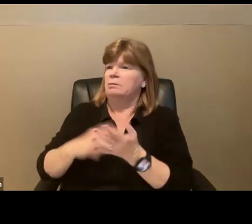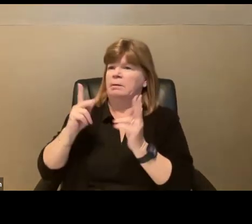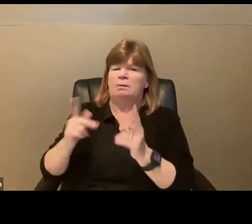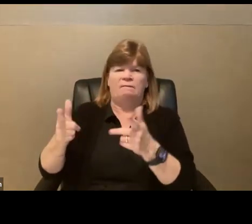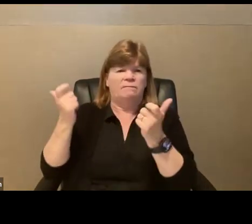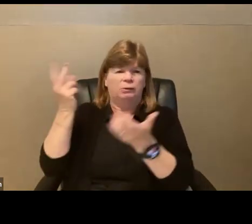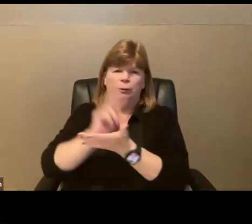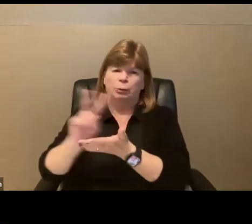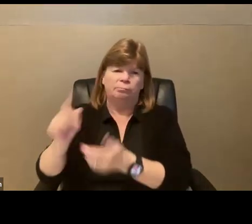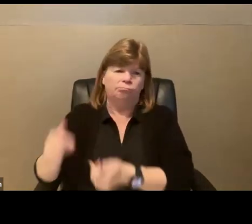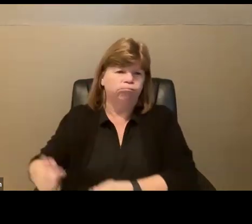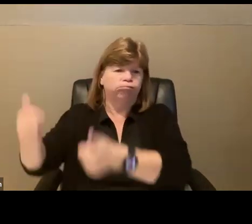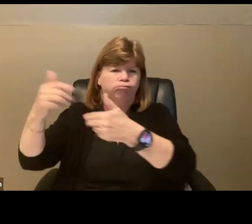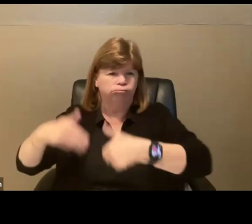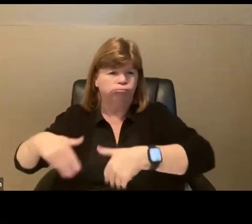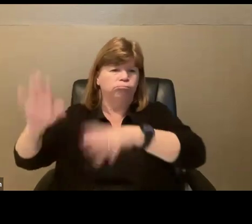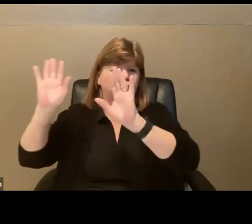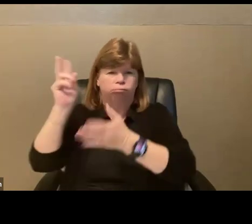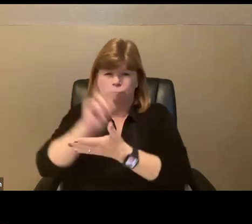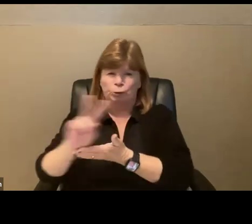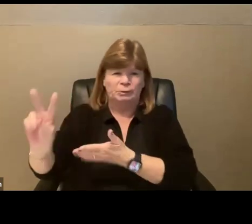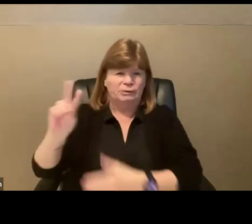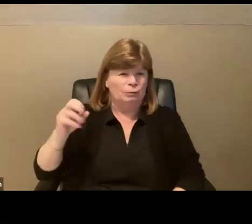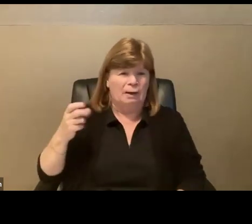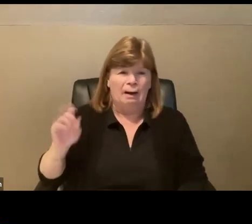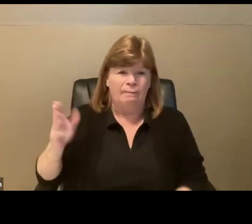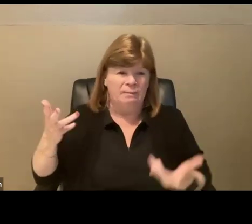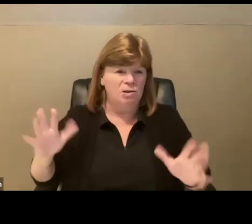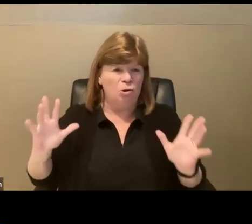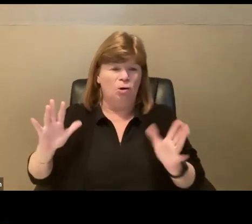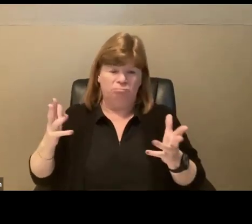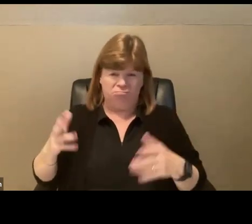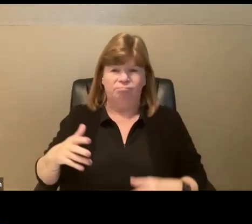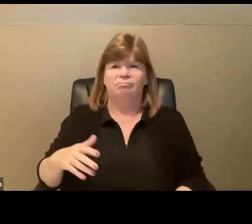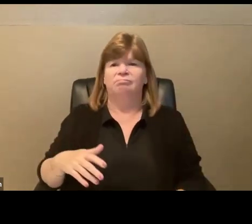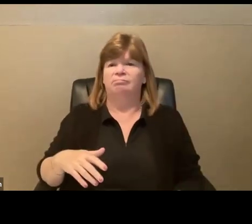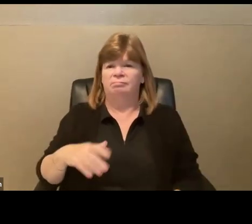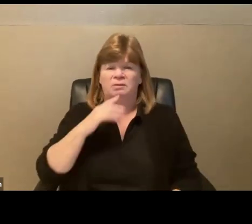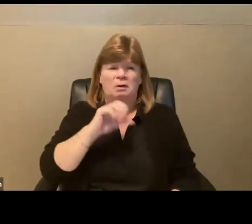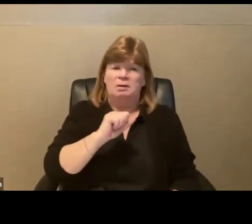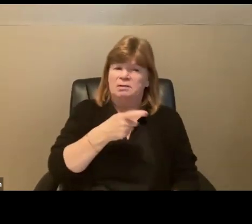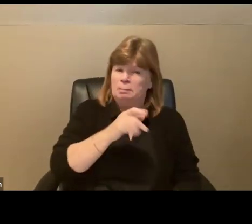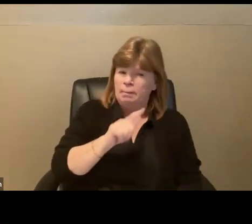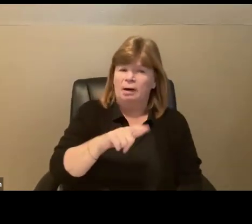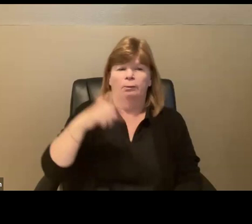Conozco a gente que recibe dos semanas en el centro de rehabilitación, ya sea por lesión medular, lesión cerebral o ictus.